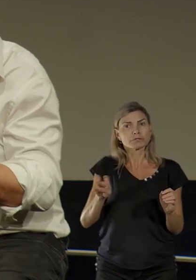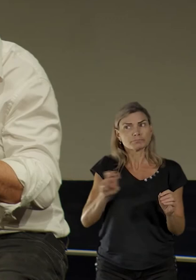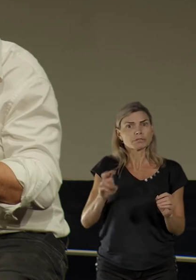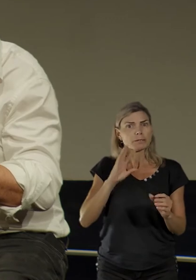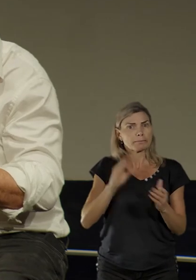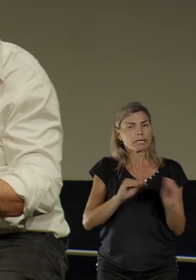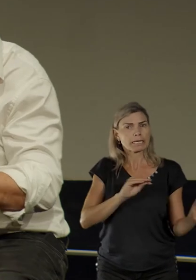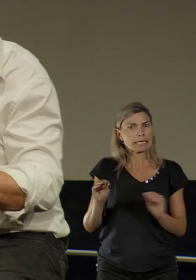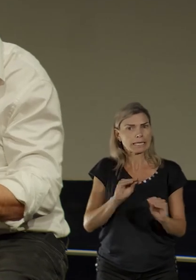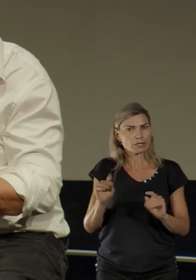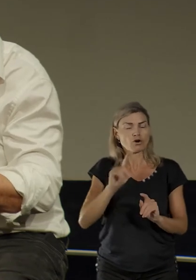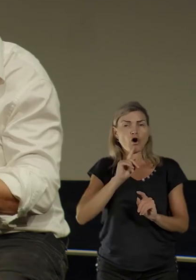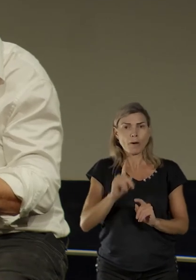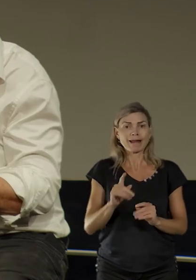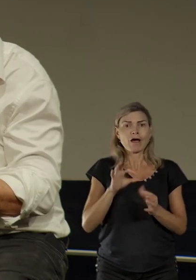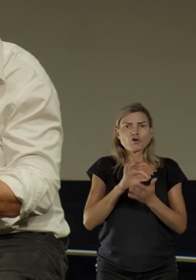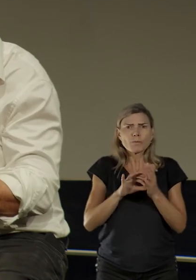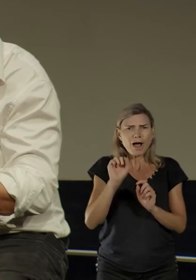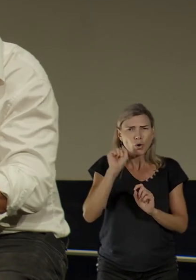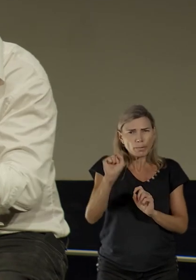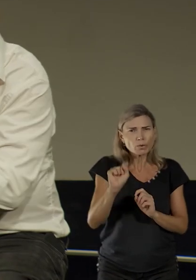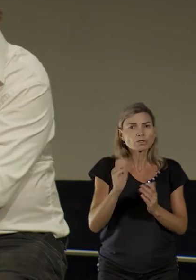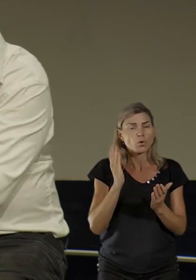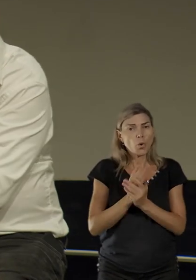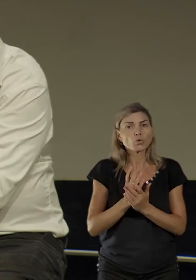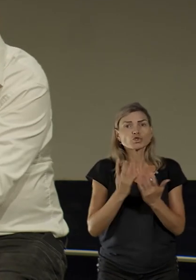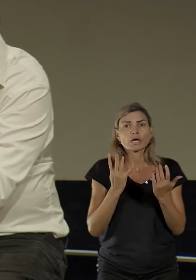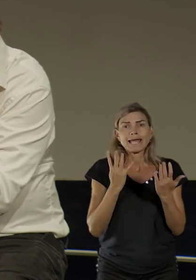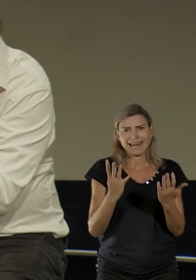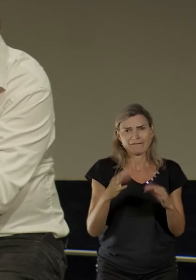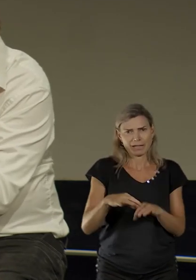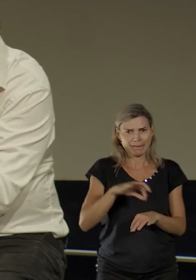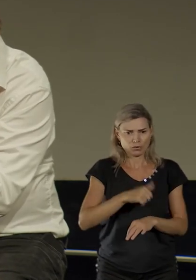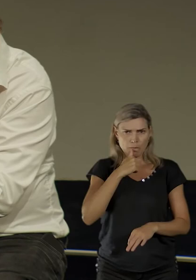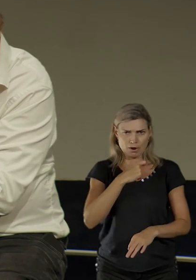A za tu dobu normalizace se to zvedlo z těch devíti metrů, možná to neříkám úplně přesně,